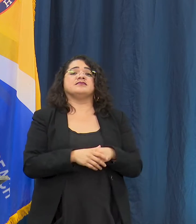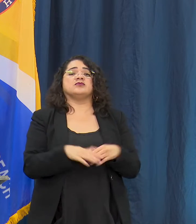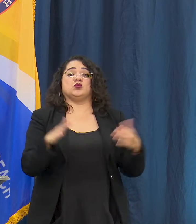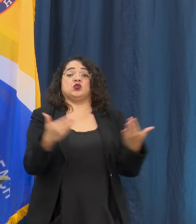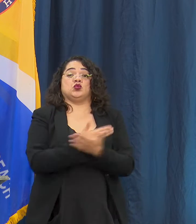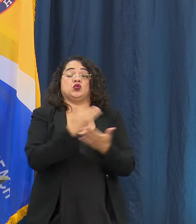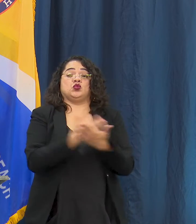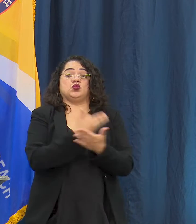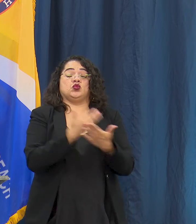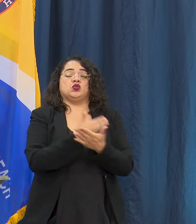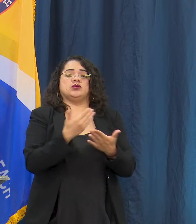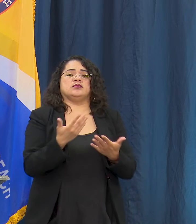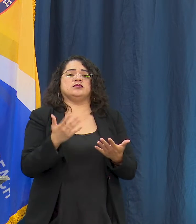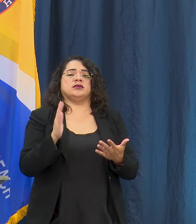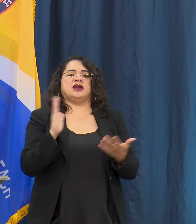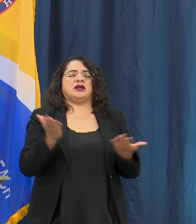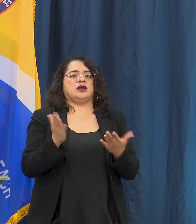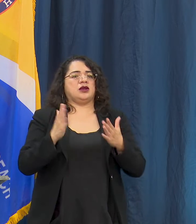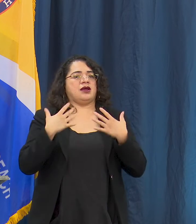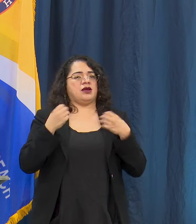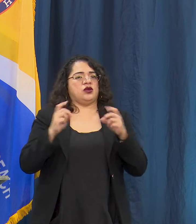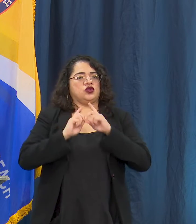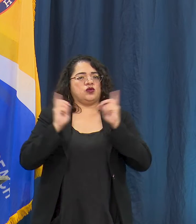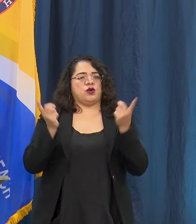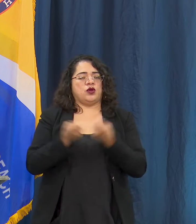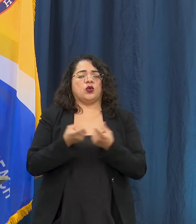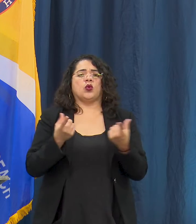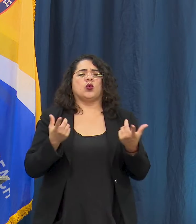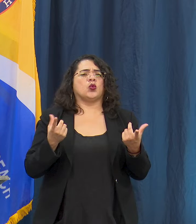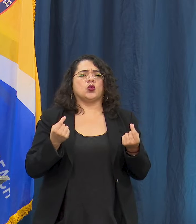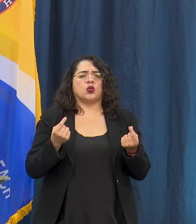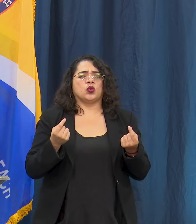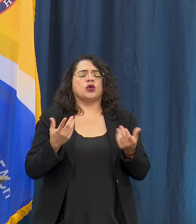say Vento's reciente que hemos tenido que temporal meant a ser arles las dos